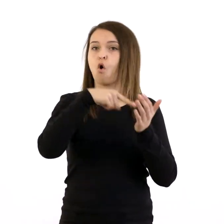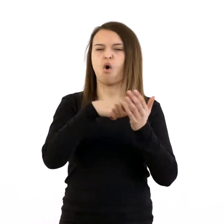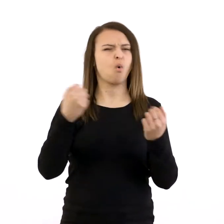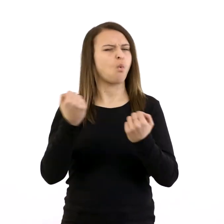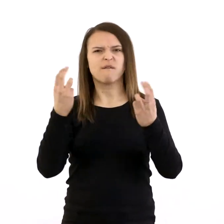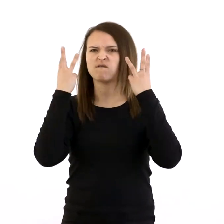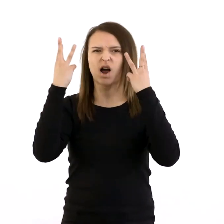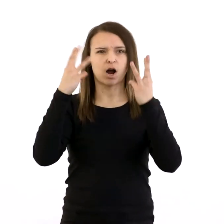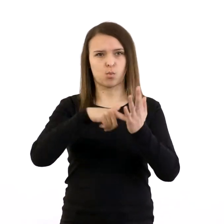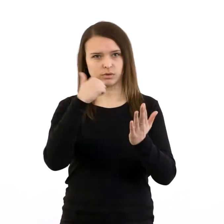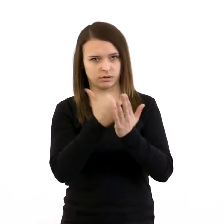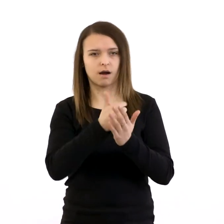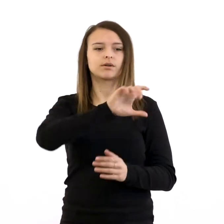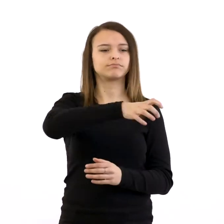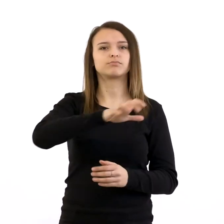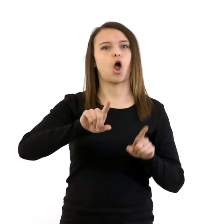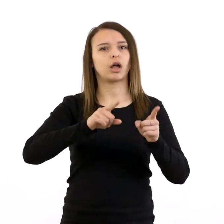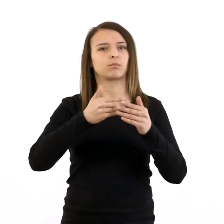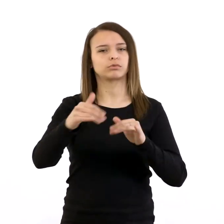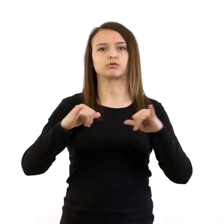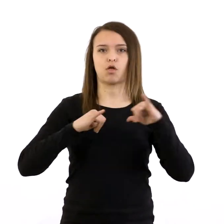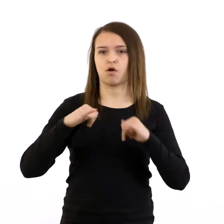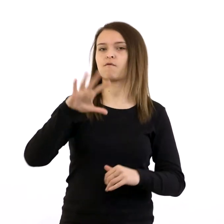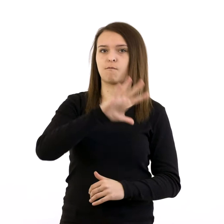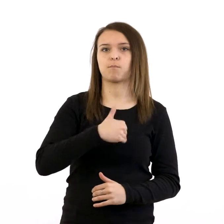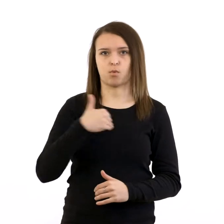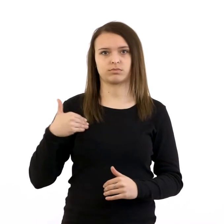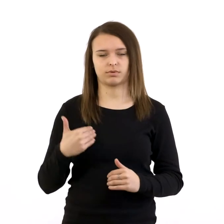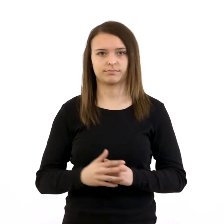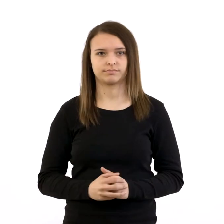i jest najważniejszą ustawą dla sektora organizacji pozarządowych w Polsce.